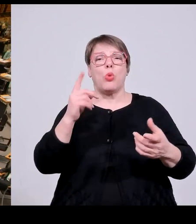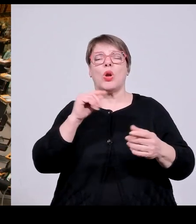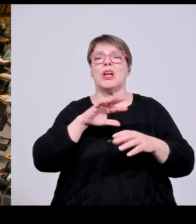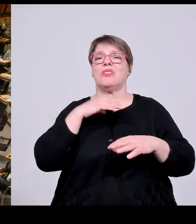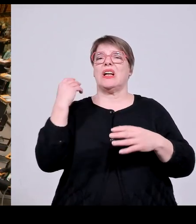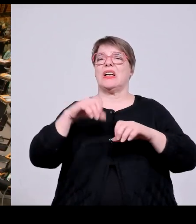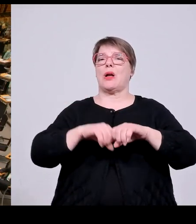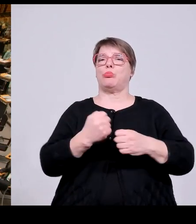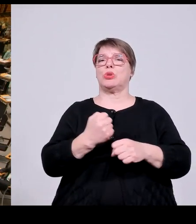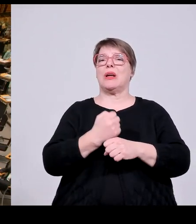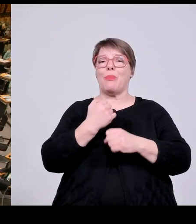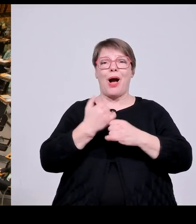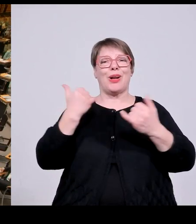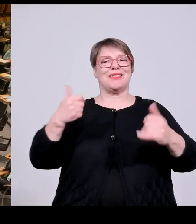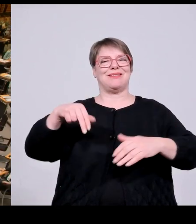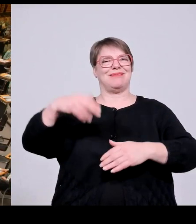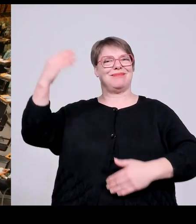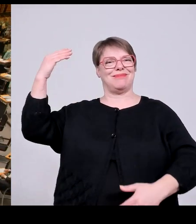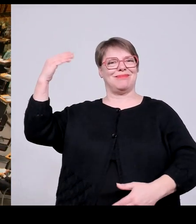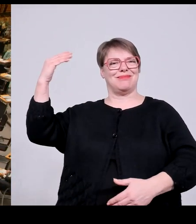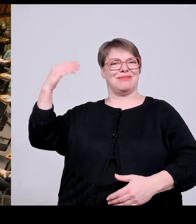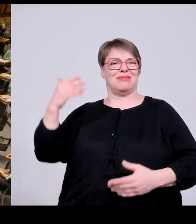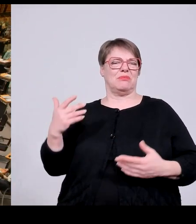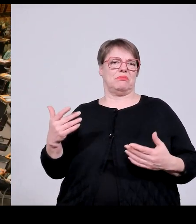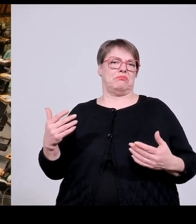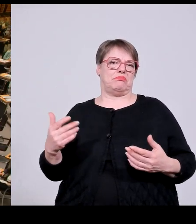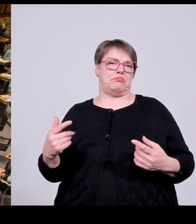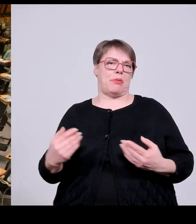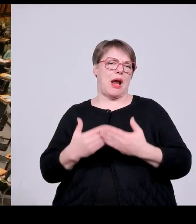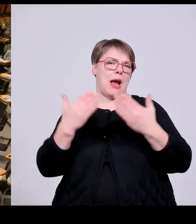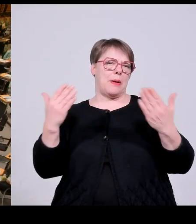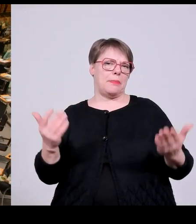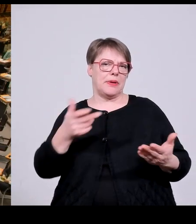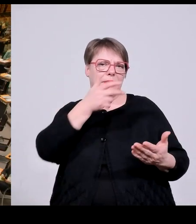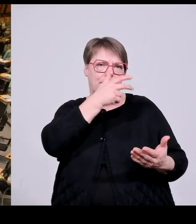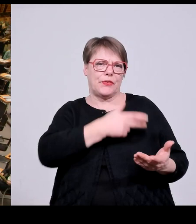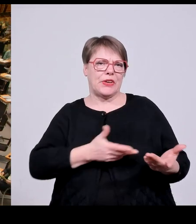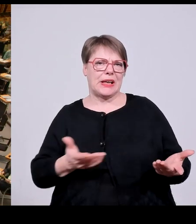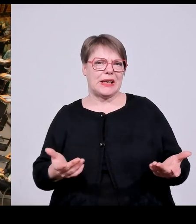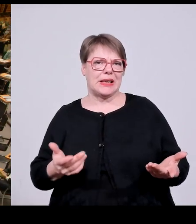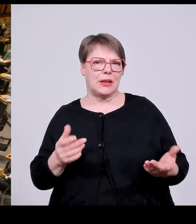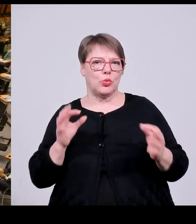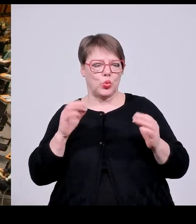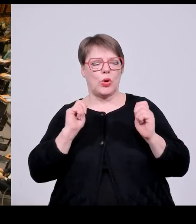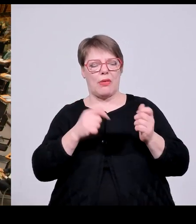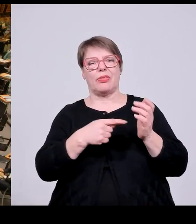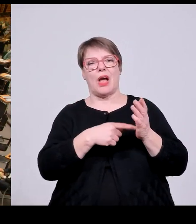Bei dem Gesetzesantrag gemäß der Beschlussempfehlung auf Drucksache 19/829 mit Änderung zustimmen möchte,